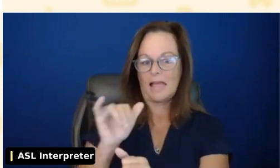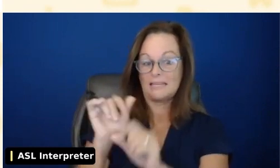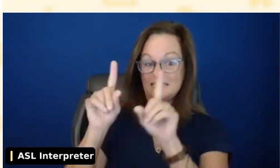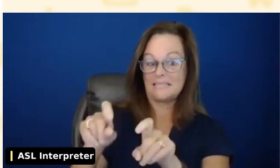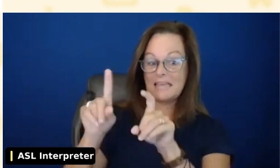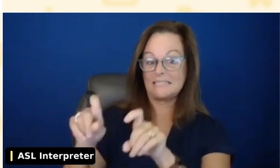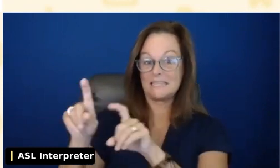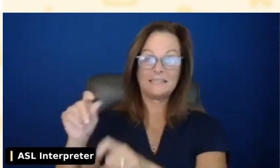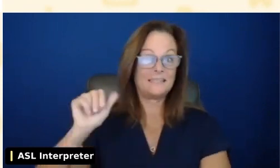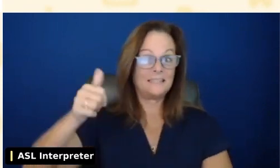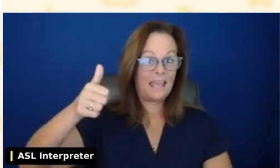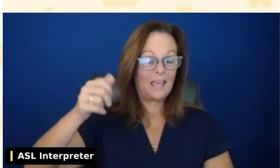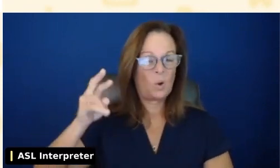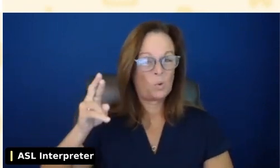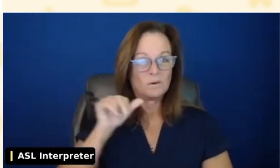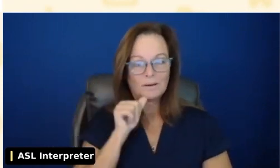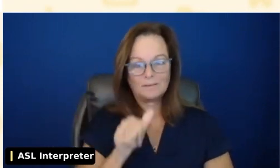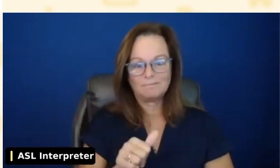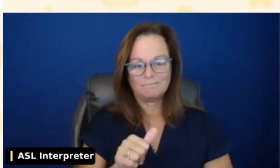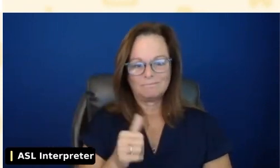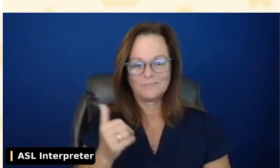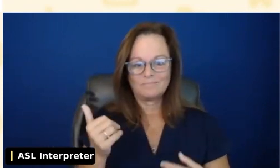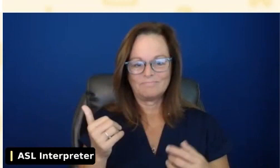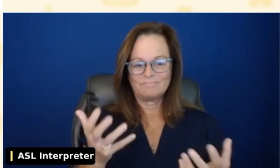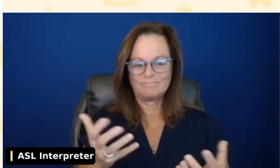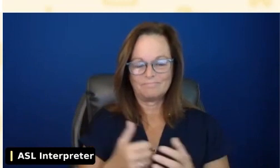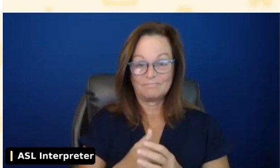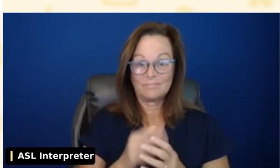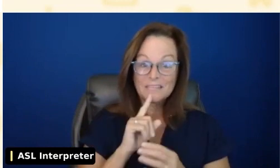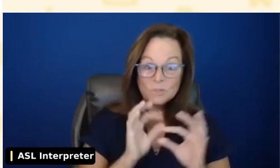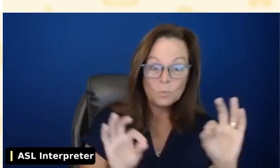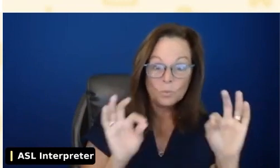Bueno, debería decir que ya no se considera que valga la pena probarla.